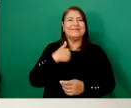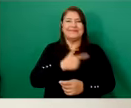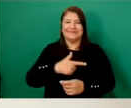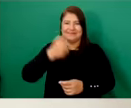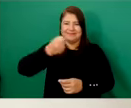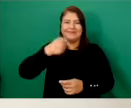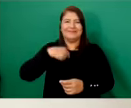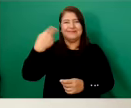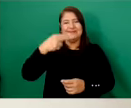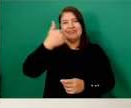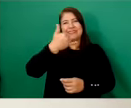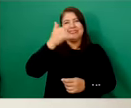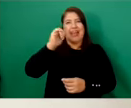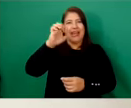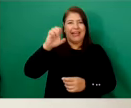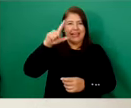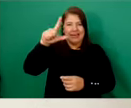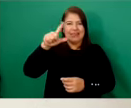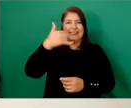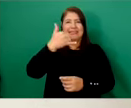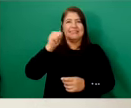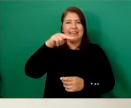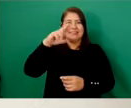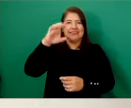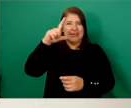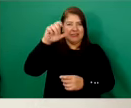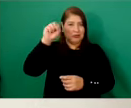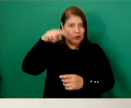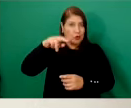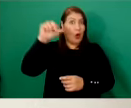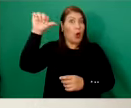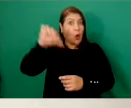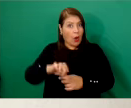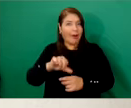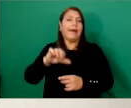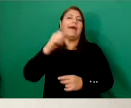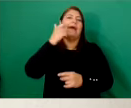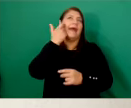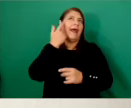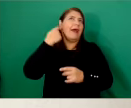Hola que gusto me da saludarte, soy Yael Yancelson y hoy vamos a una ciudad que obviamente está